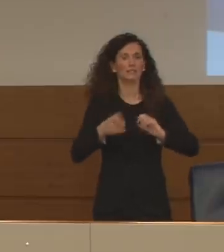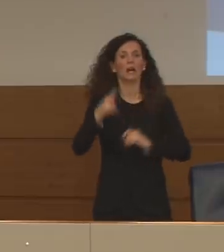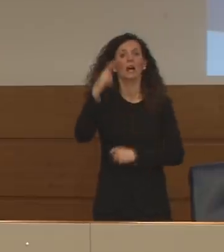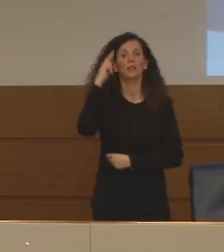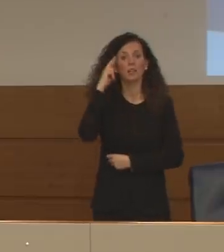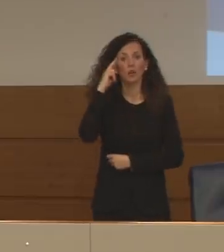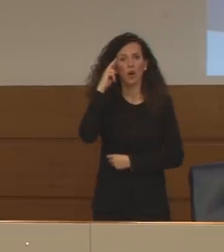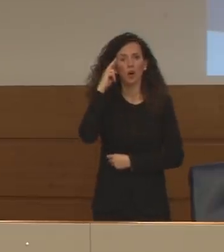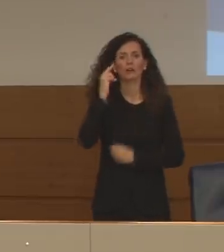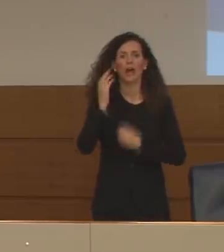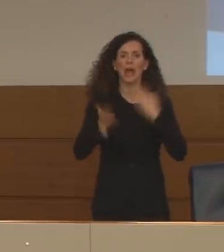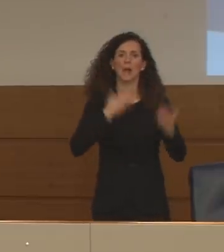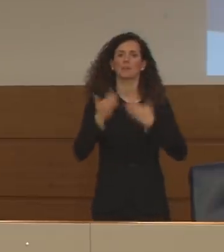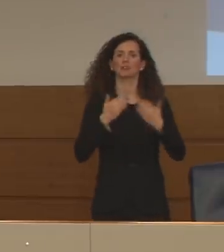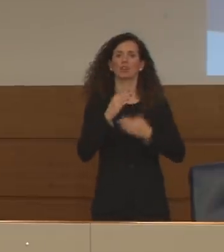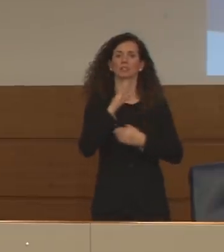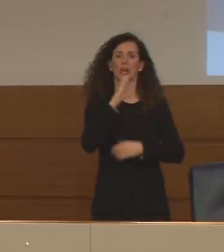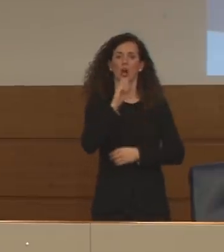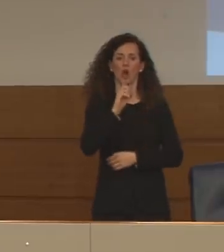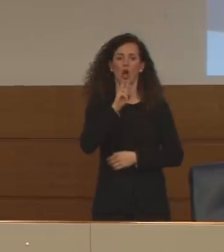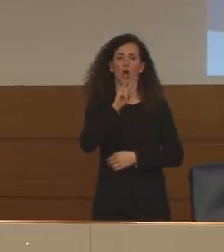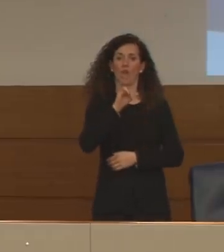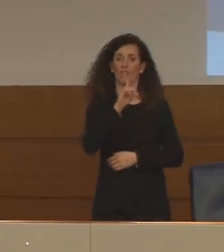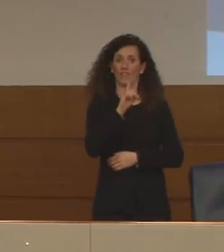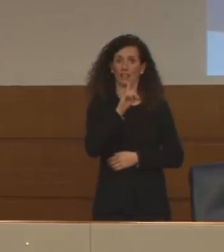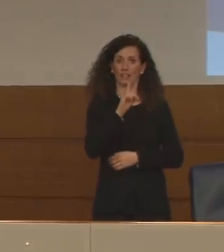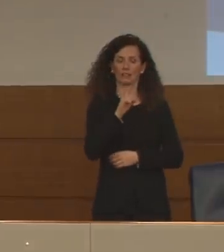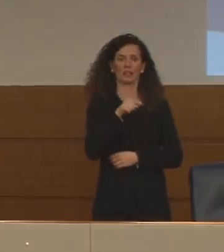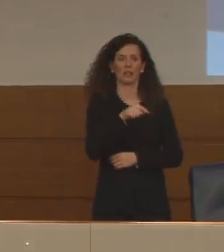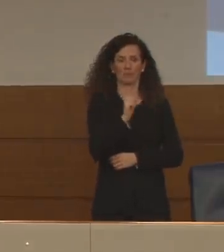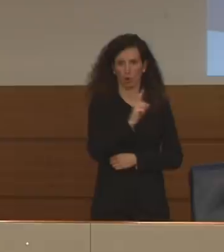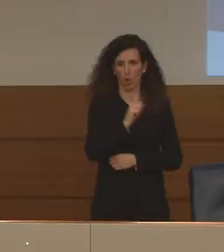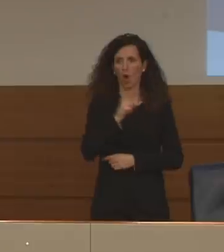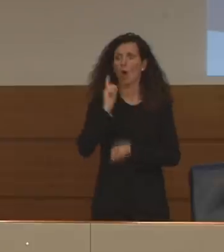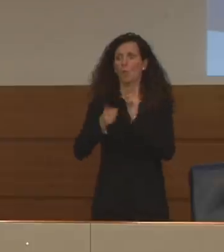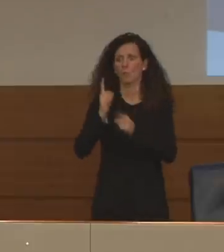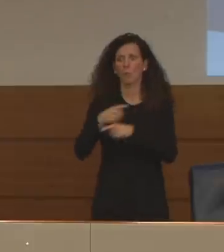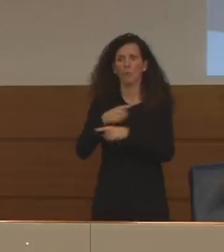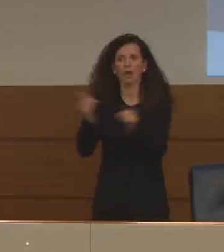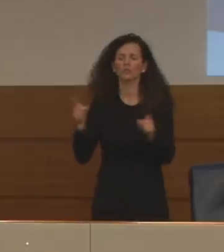l'emergenza COVID ma la popolazione continua ad avere i bisogni di sempre.